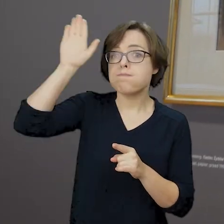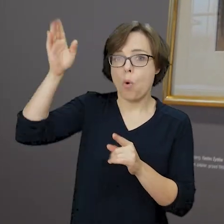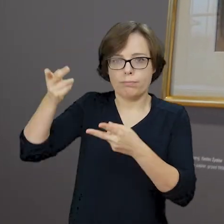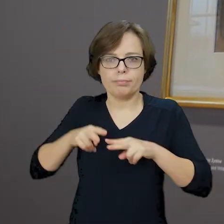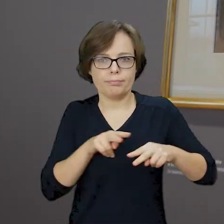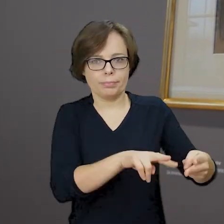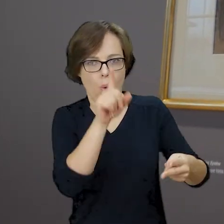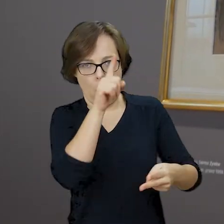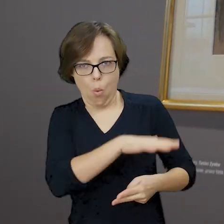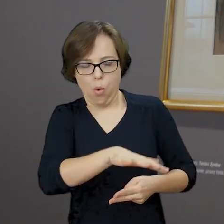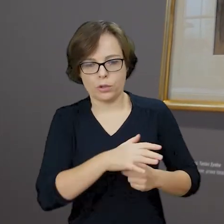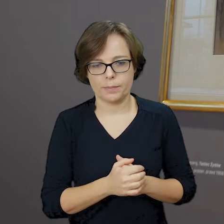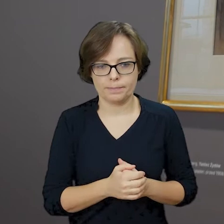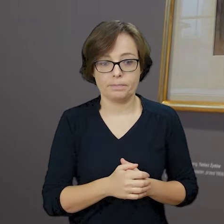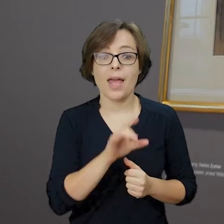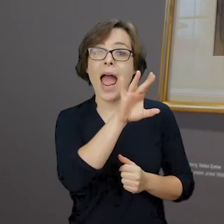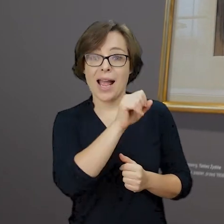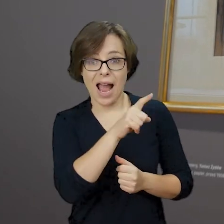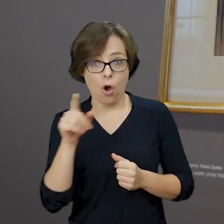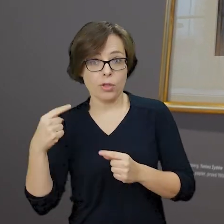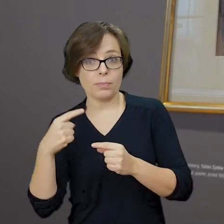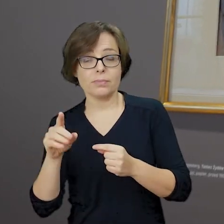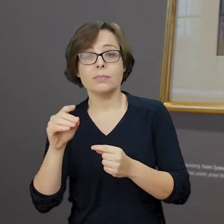Gaon uznał przesłane mu pisma chasydzkie, za jawnie heretyckie.